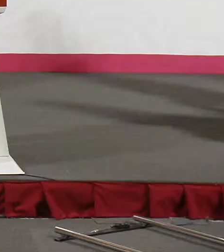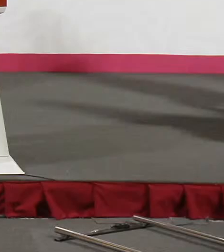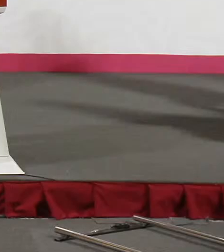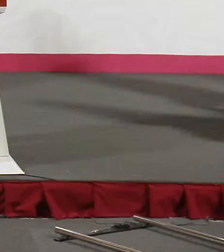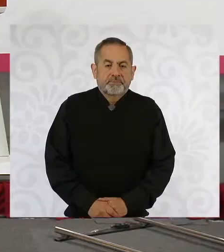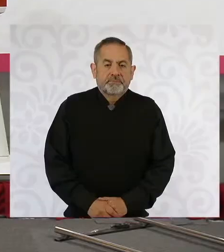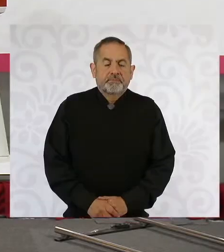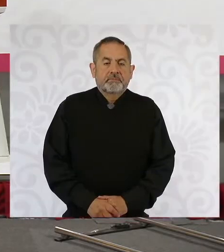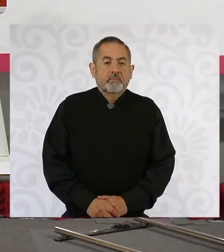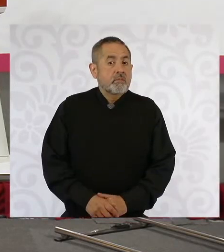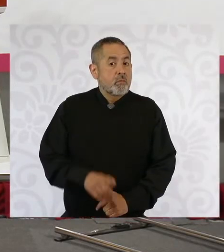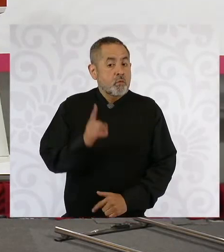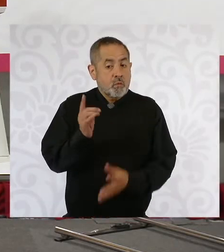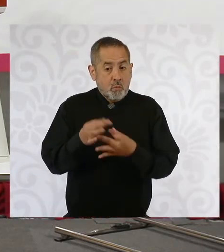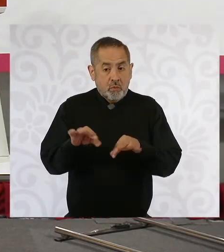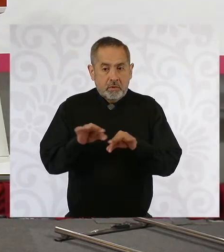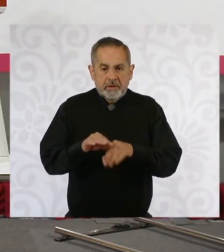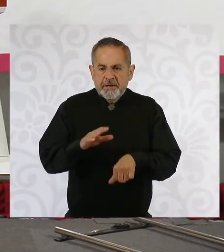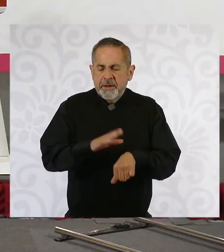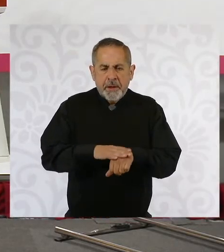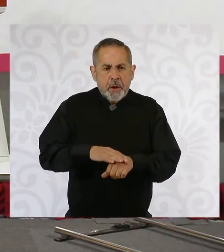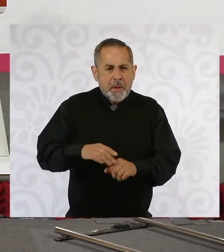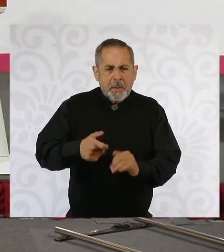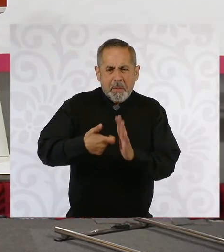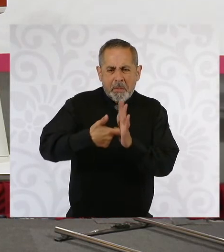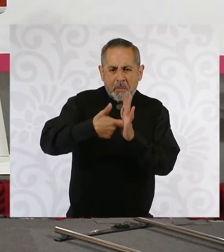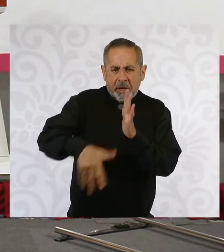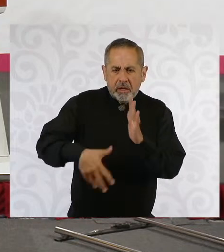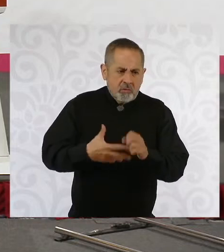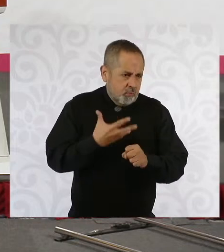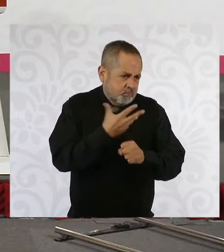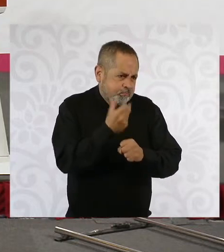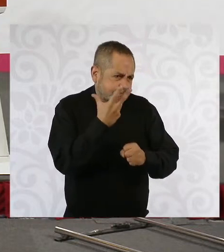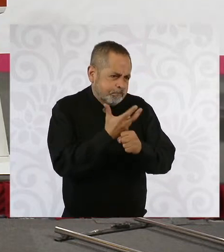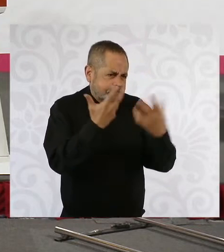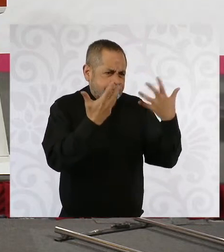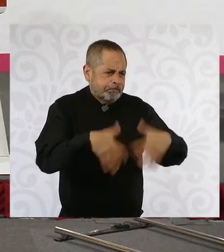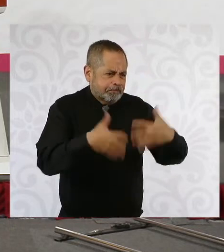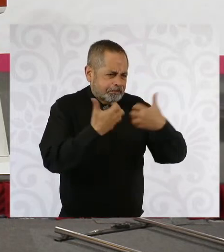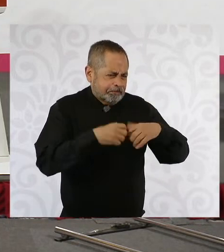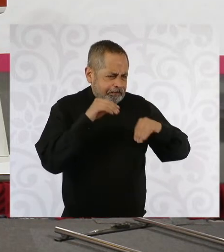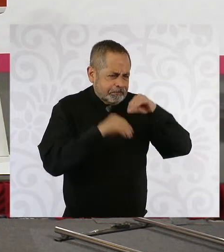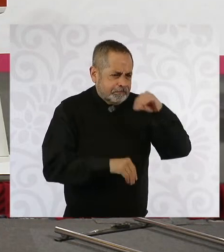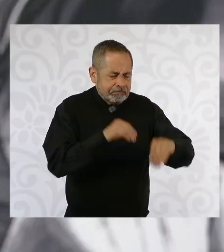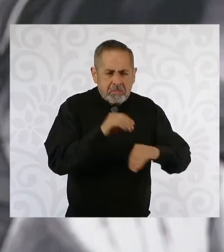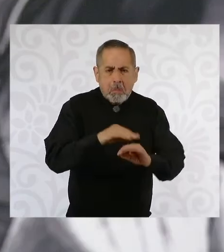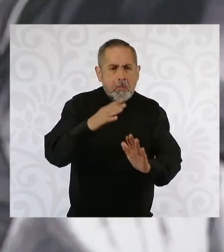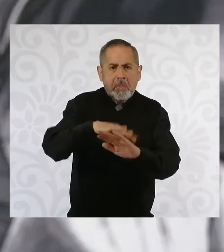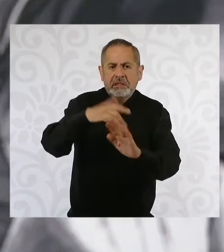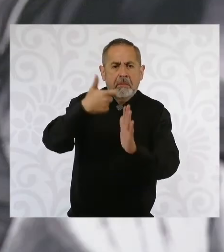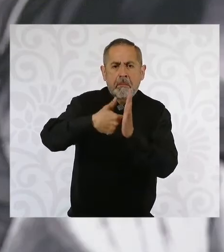tienen un costo de operación mucho mucho menor al de un vehículo de gasolina sin embargo los